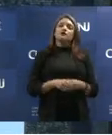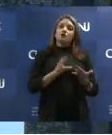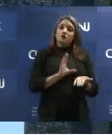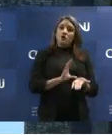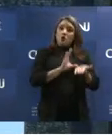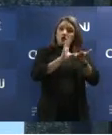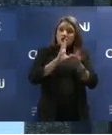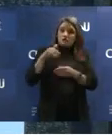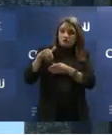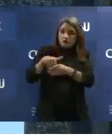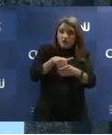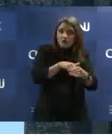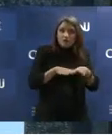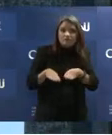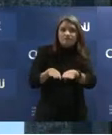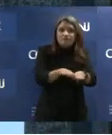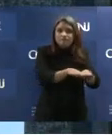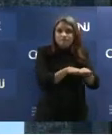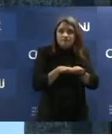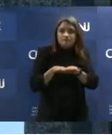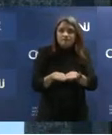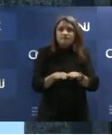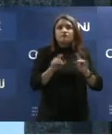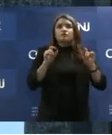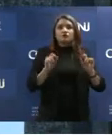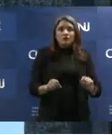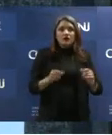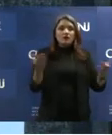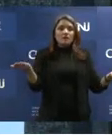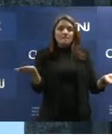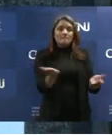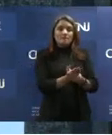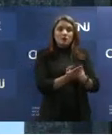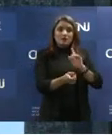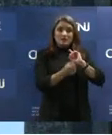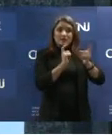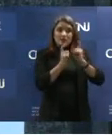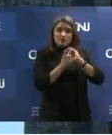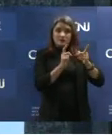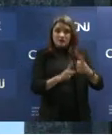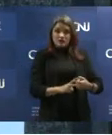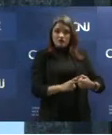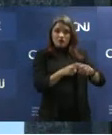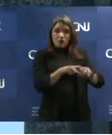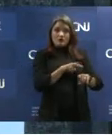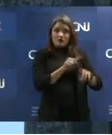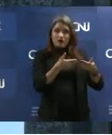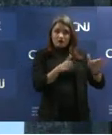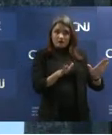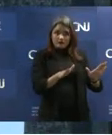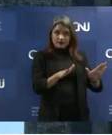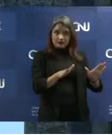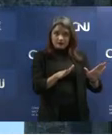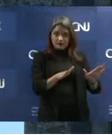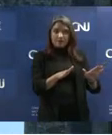ele votou pela instauração de processo administrativo disciplinar em desfavor do magistrado, aprovando desde logo a portaria